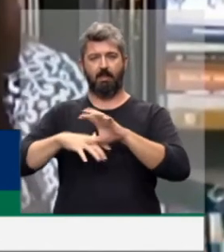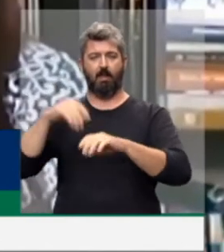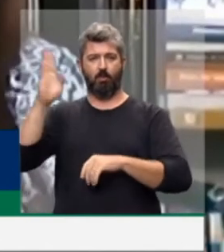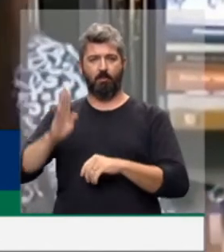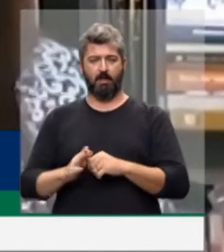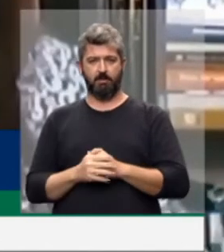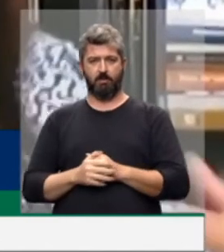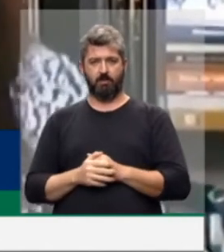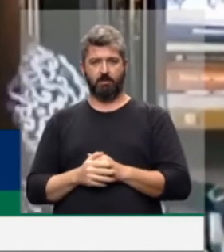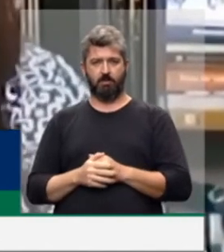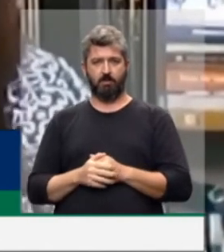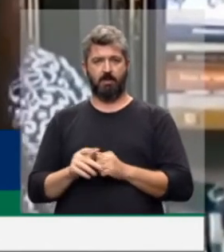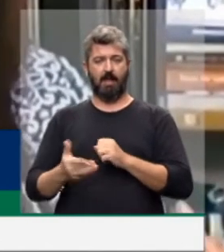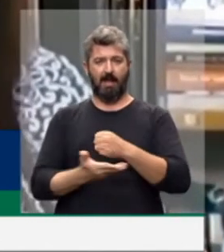POP, E QUE SABE DOS PREJUÍZOS